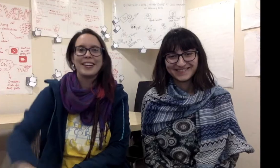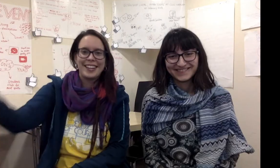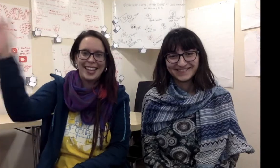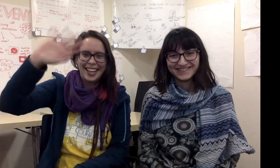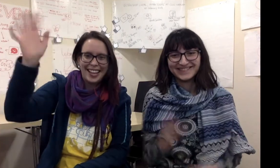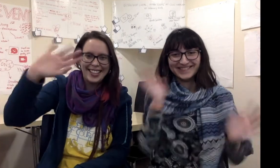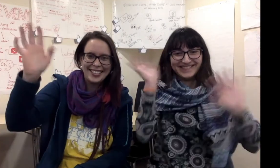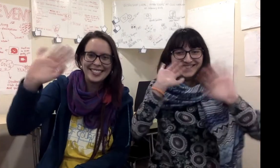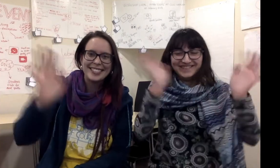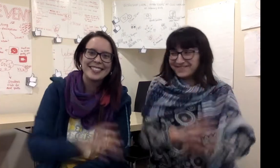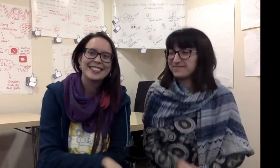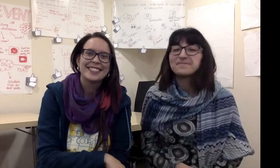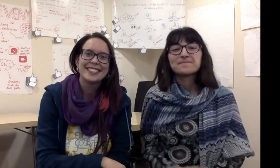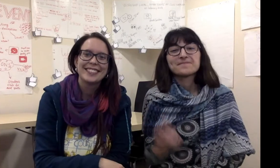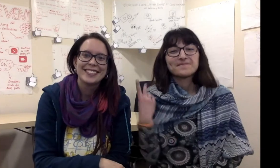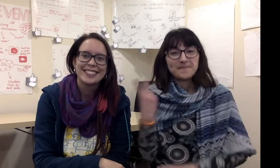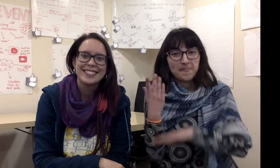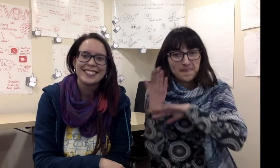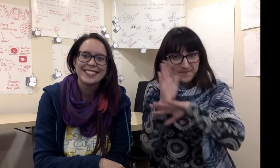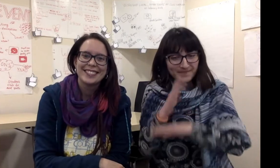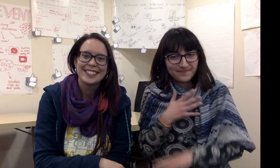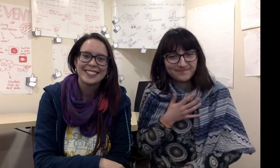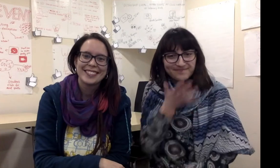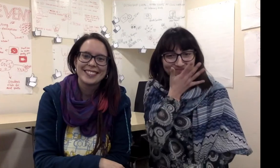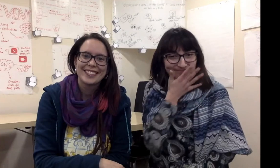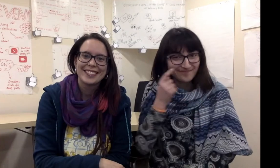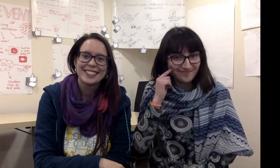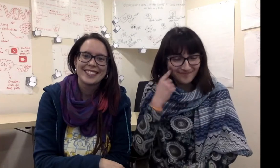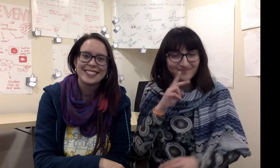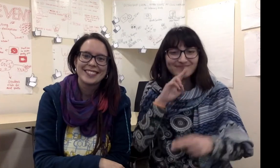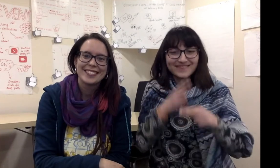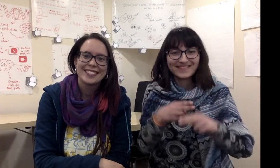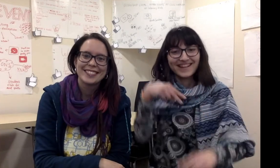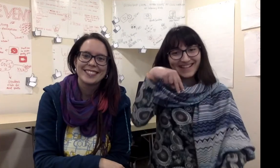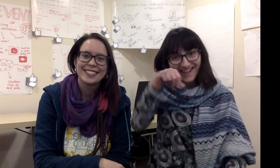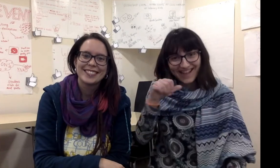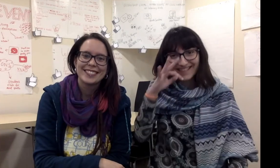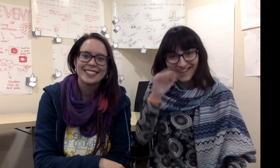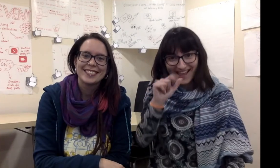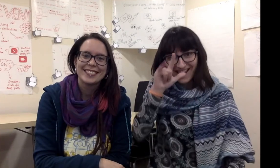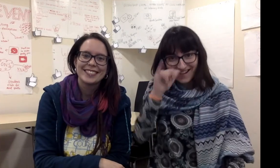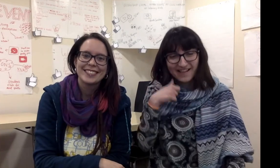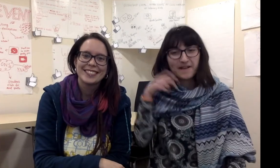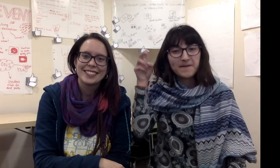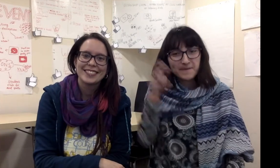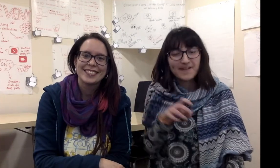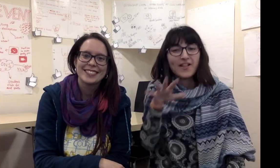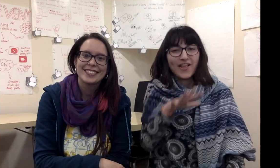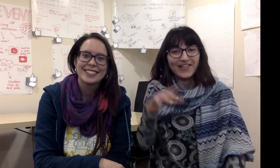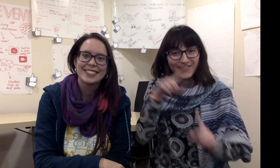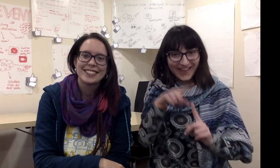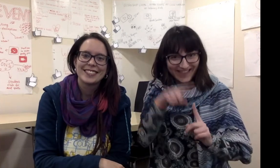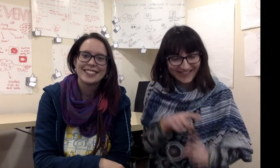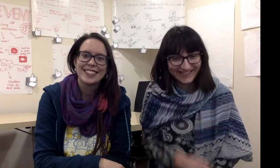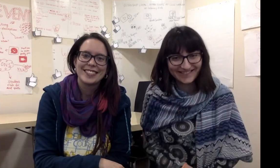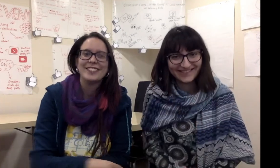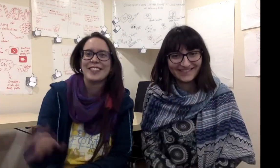¡Hola! ¡Hola! - Yo soy Natalia, y vengo de Toledo.